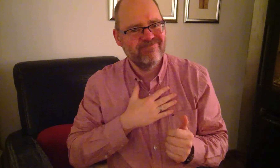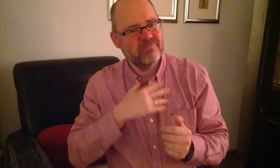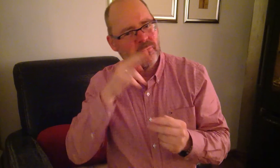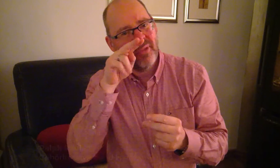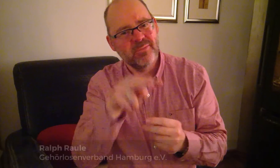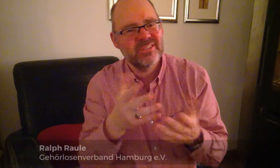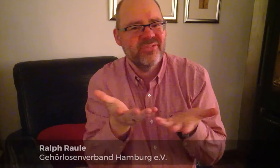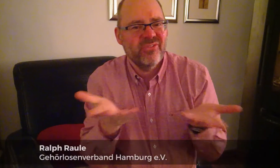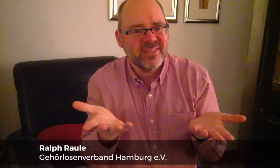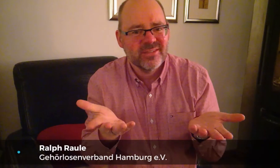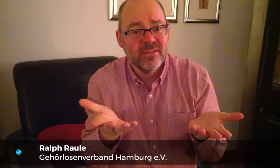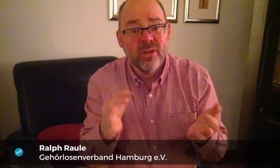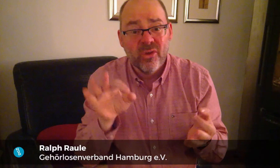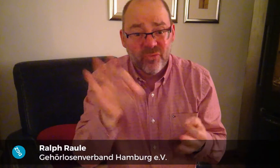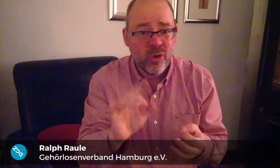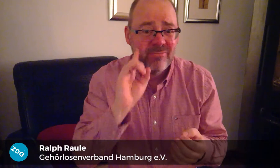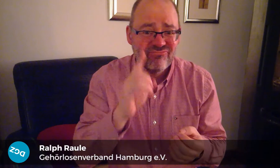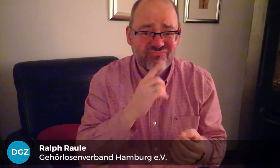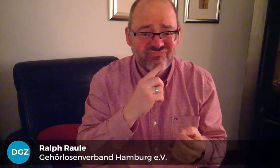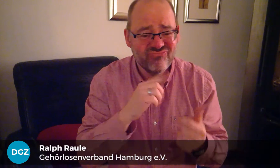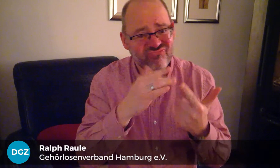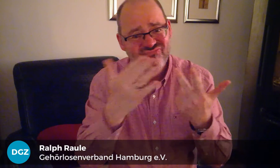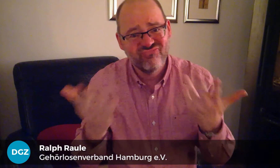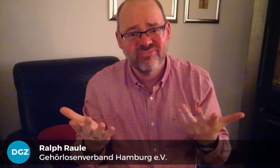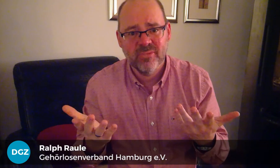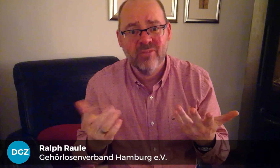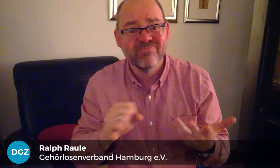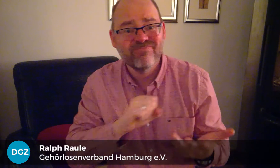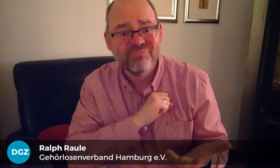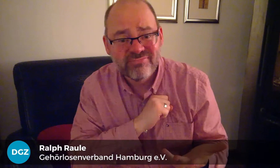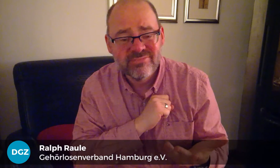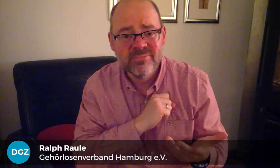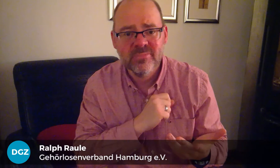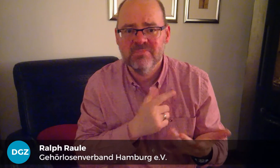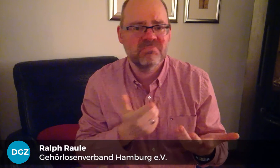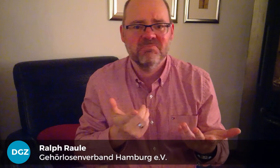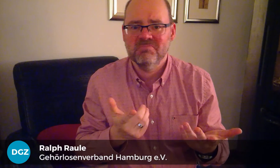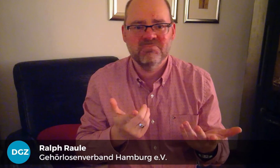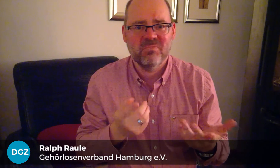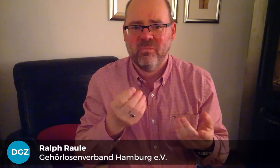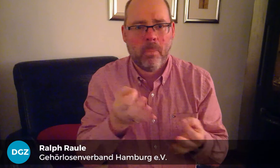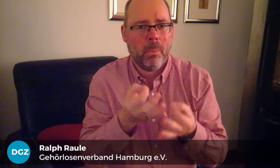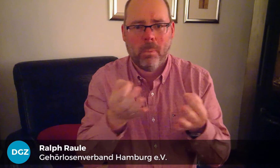Meine Sicht ist: Vorteile für gehörlose Menschen gibt es kaum.